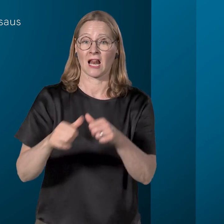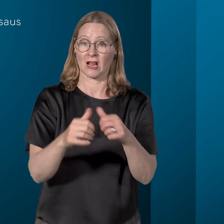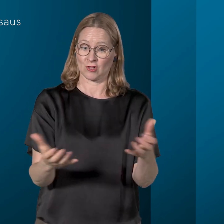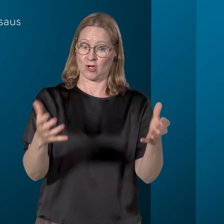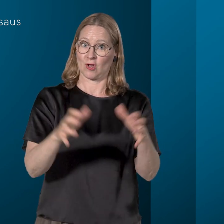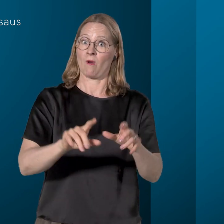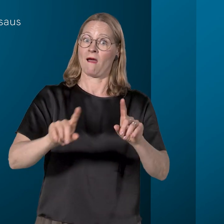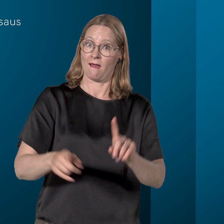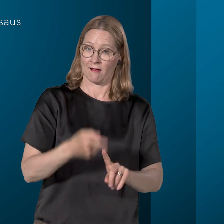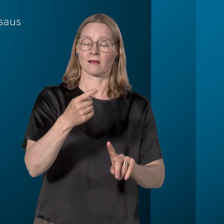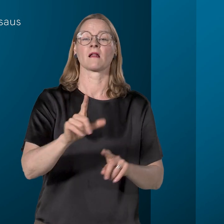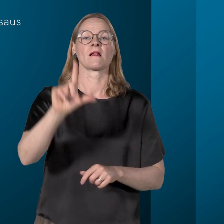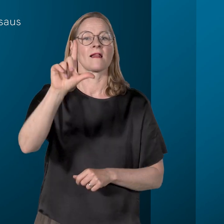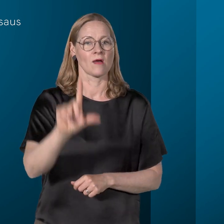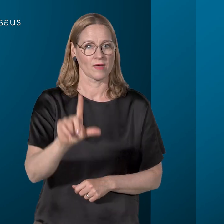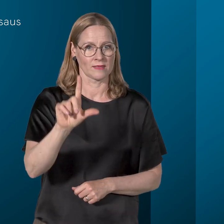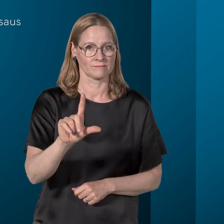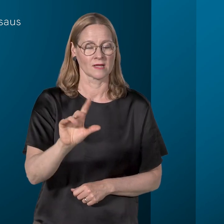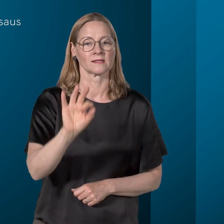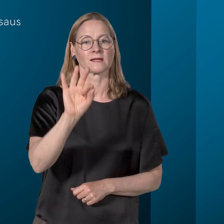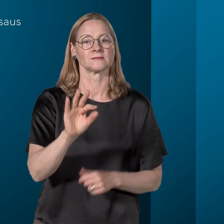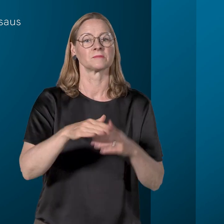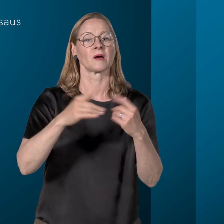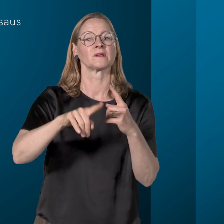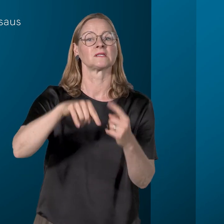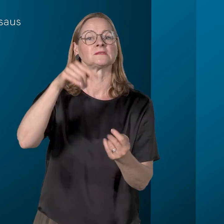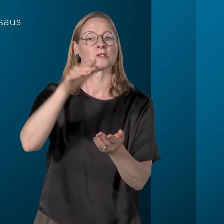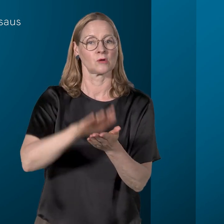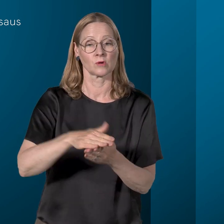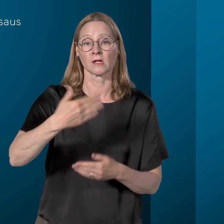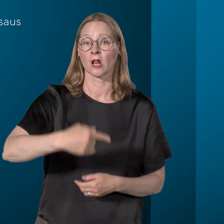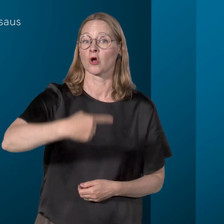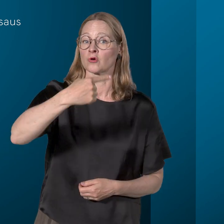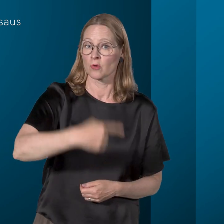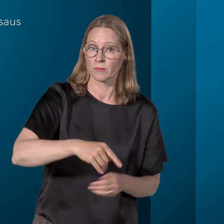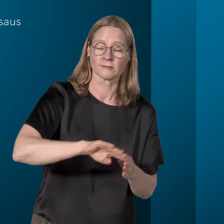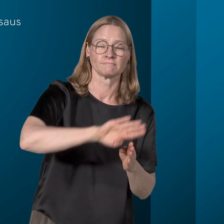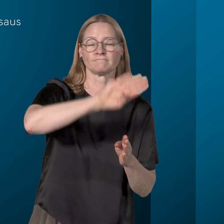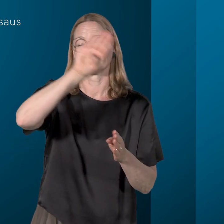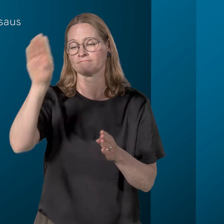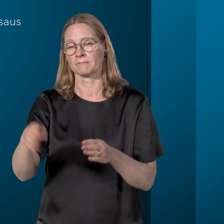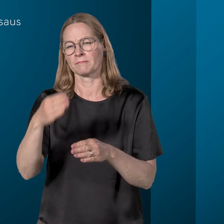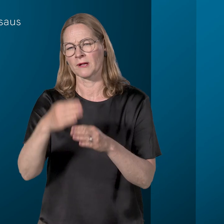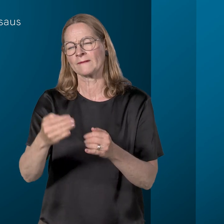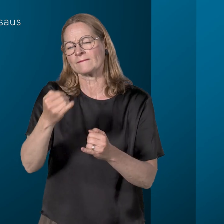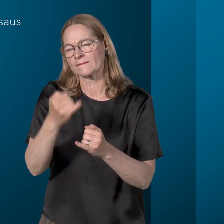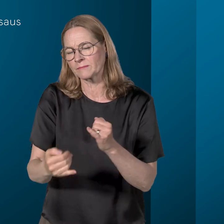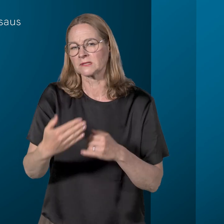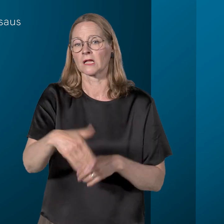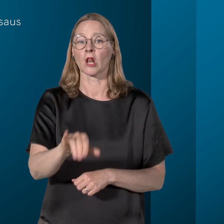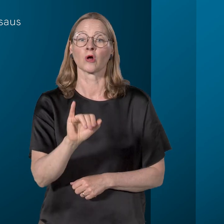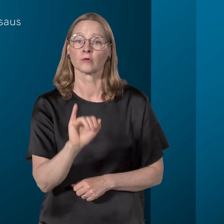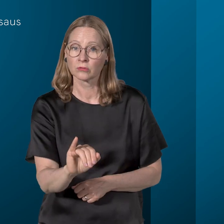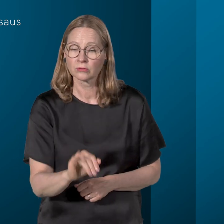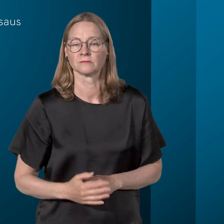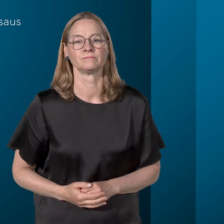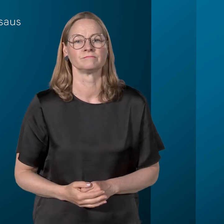Liittokokous alkaa lauantaina 8.6. kello 10.00 ja päättyy viimeistään kello 18.00.